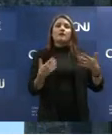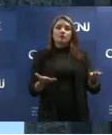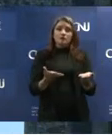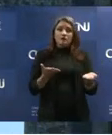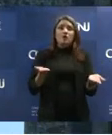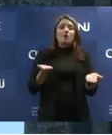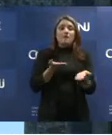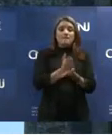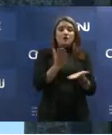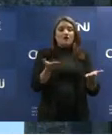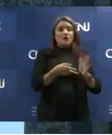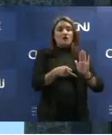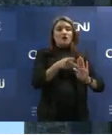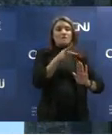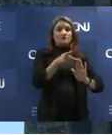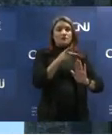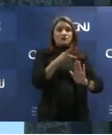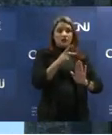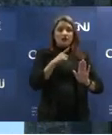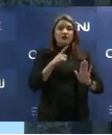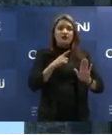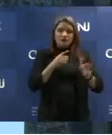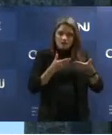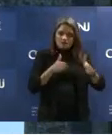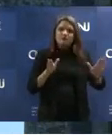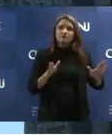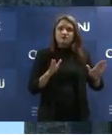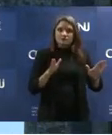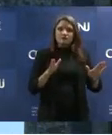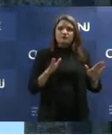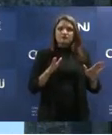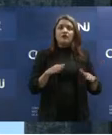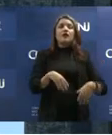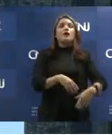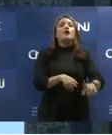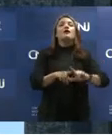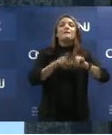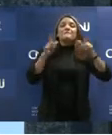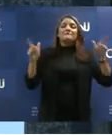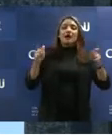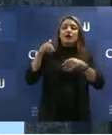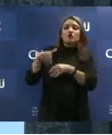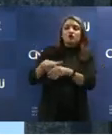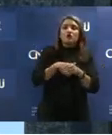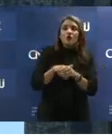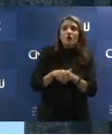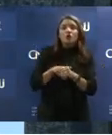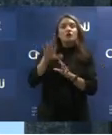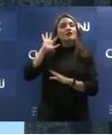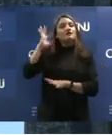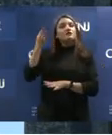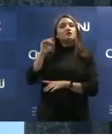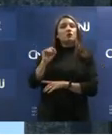de instauração do parque. Por maioria, decidiu não afastar o magistrado das suas funções.